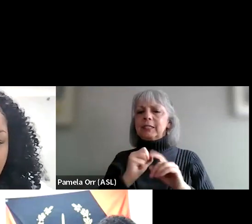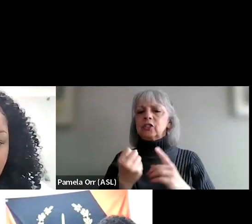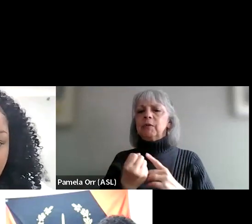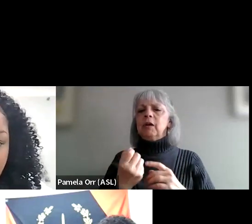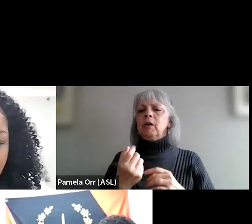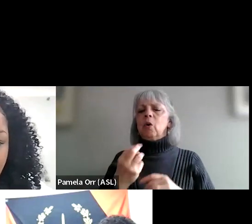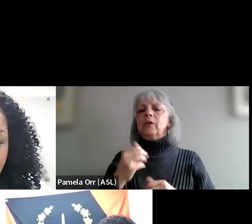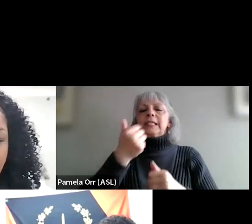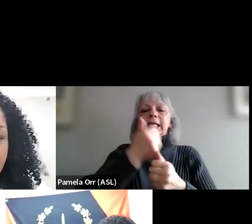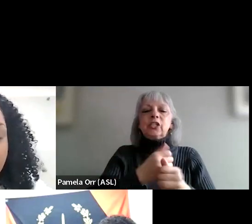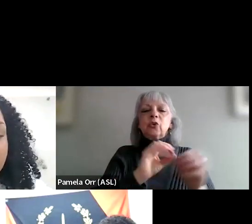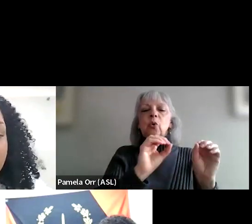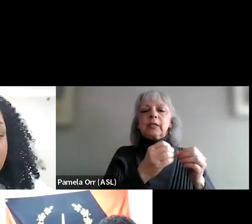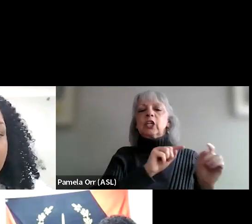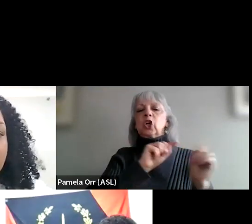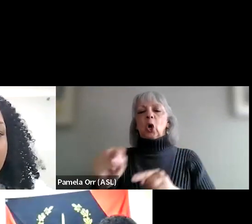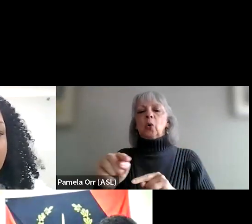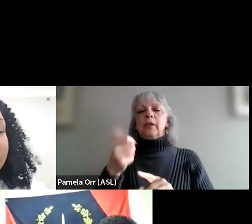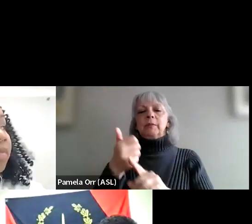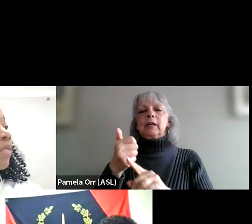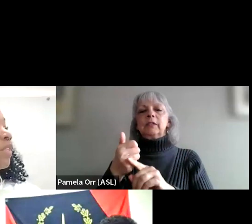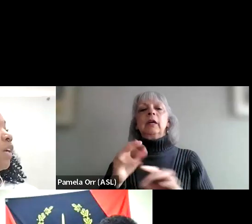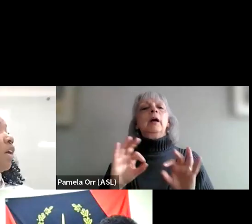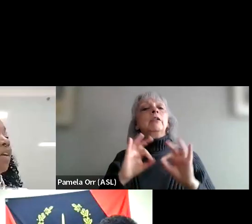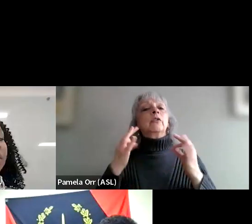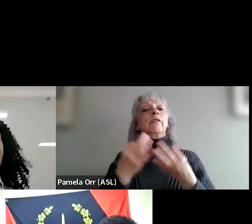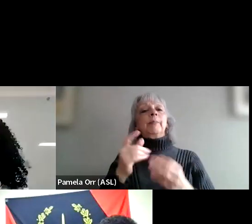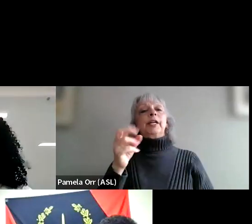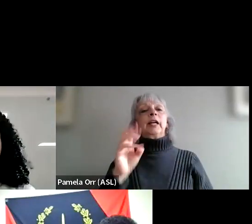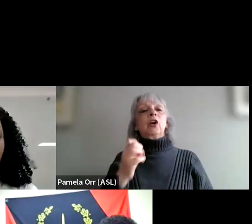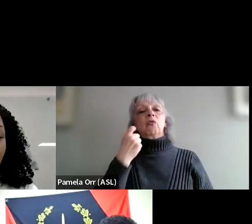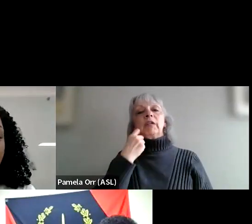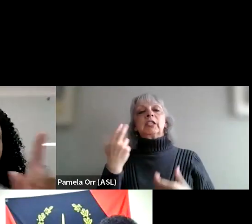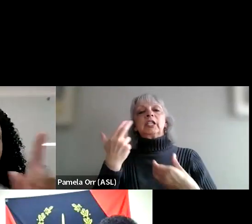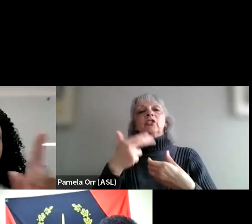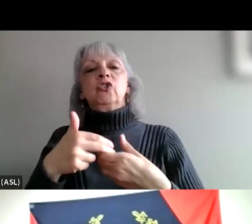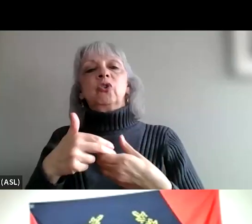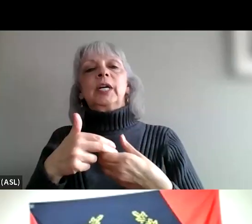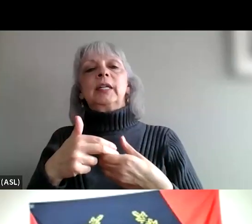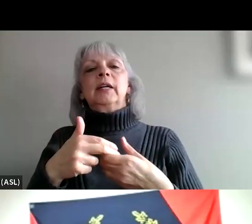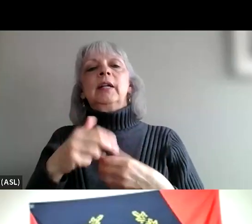La organización de Centros de Cuidado a la Familia se unió al Continuo de Cuidado, COC, de la ciudad de San Luis,